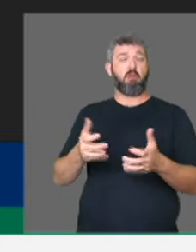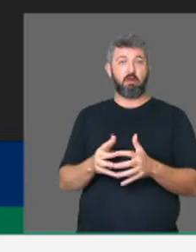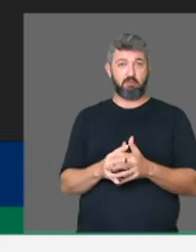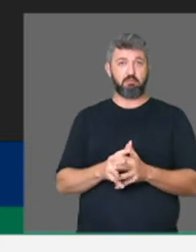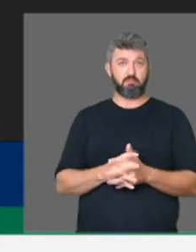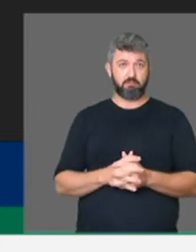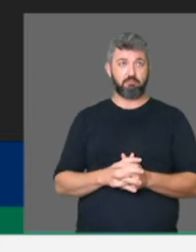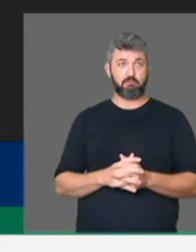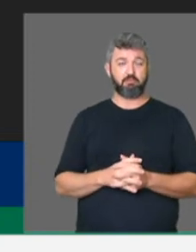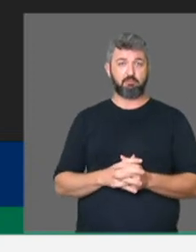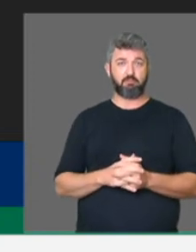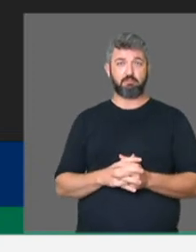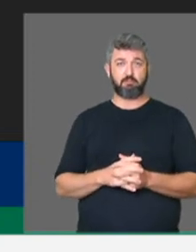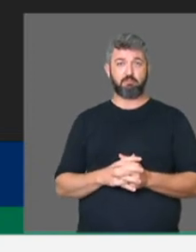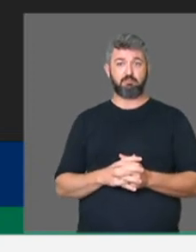EMPREGOS. O GOVERNO ATUA MUITO BEM COM A EDIÇÃO DESSA